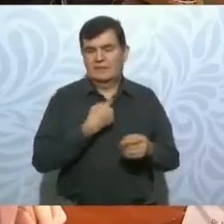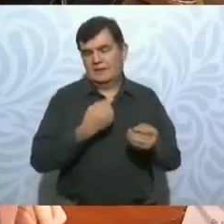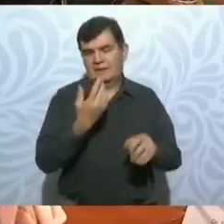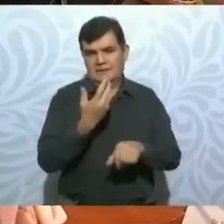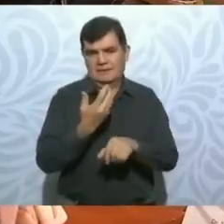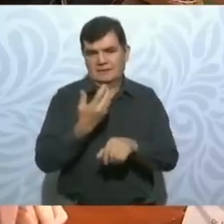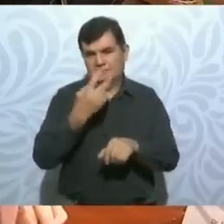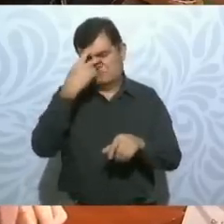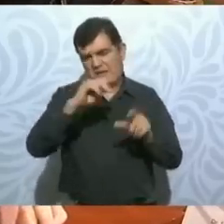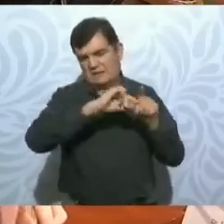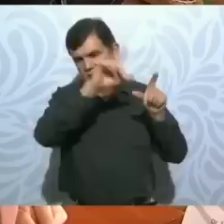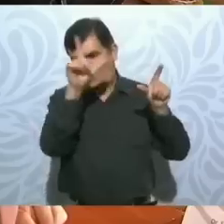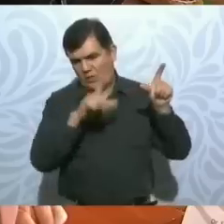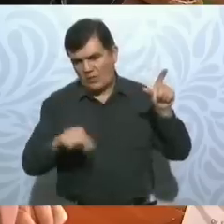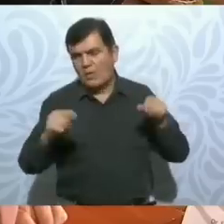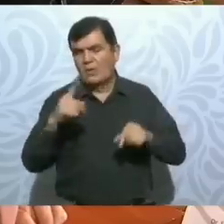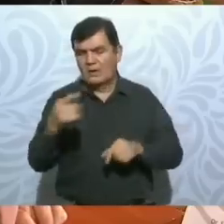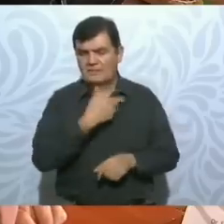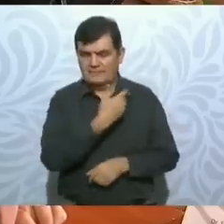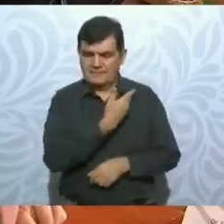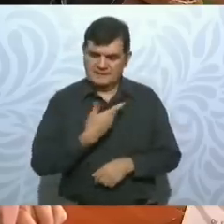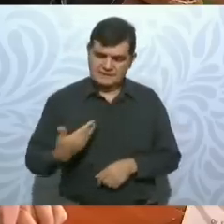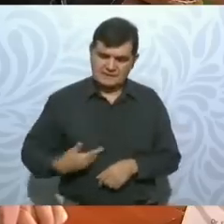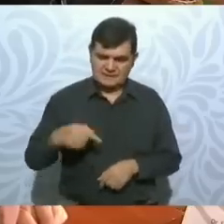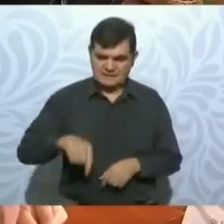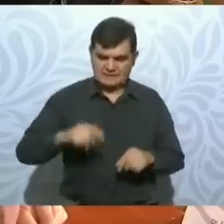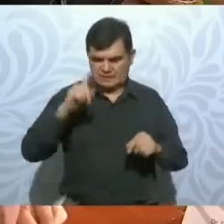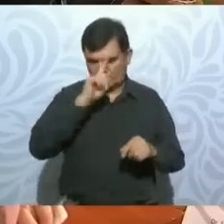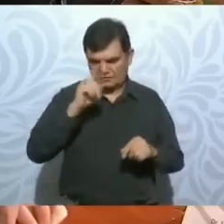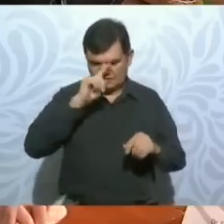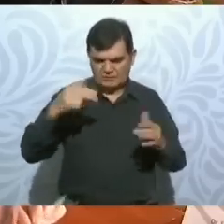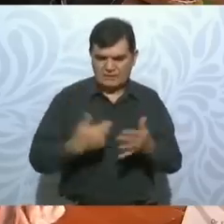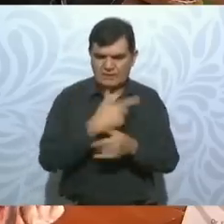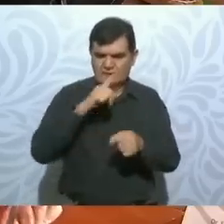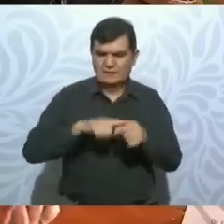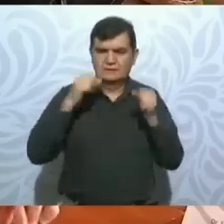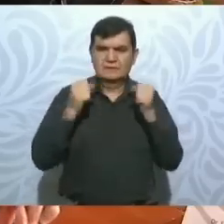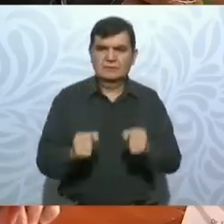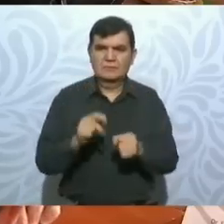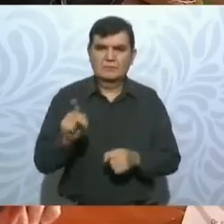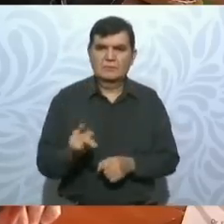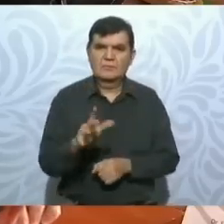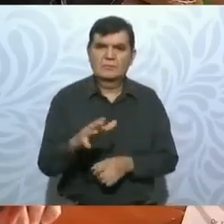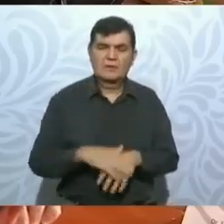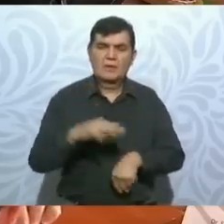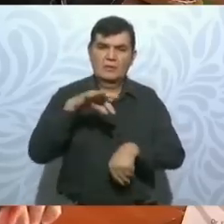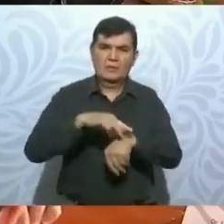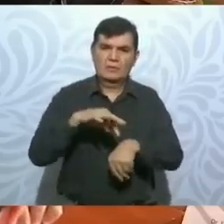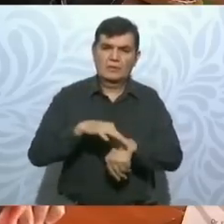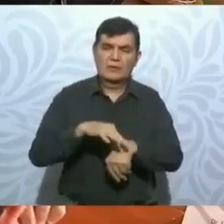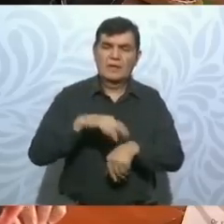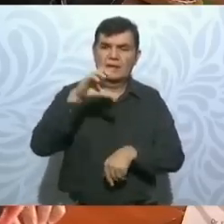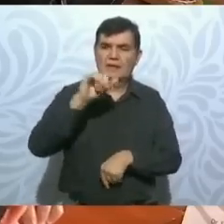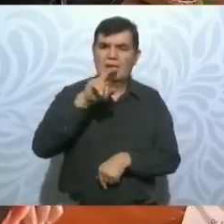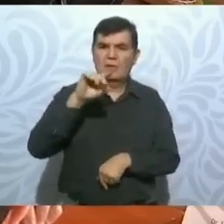Unidos Mexicanos y presidenta de este consejo nacional de seguridad pública doctora Claudia shon